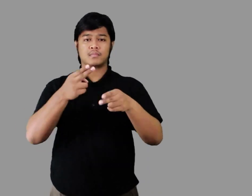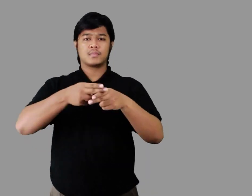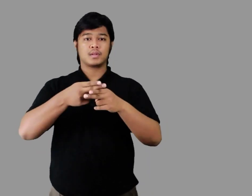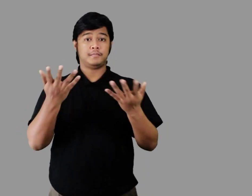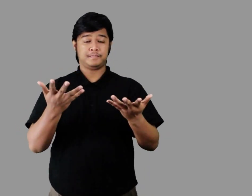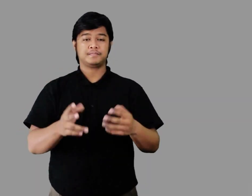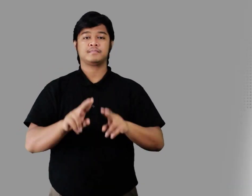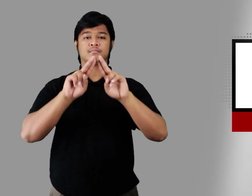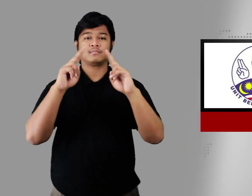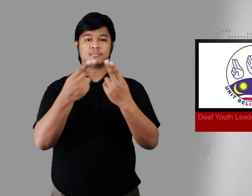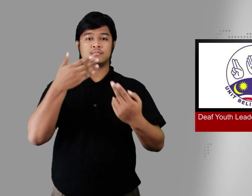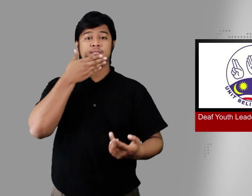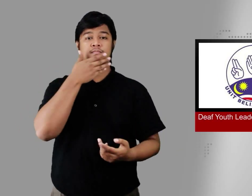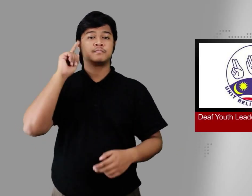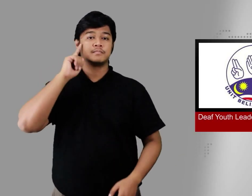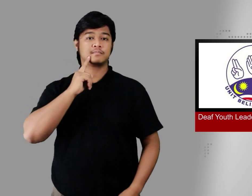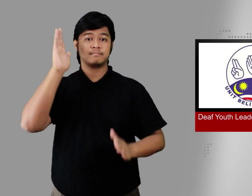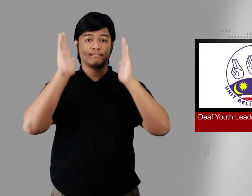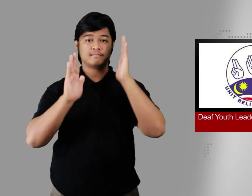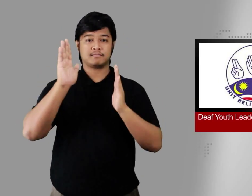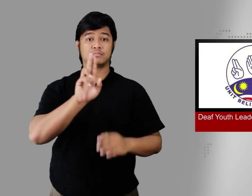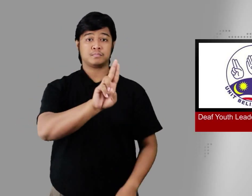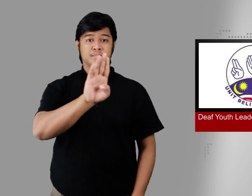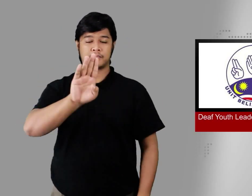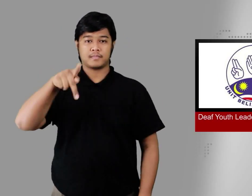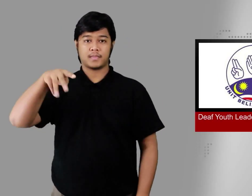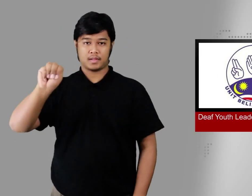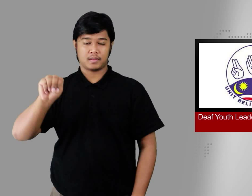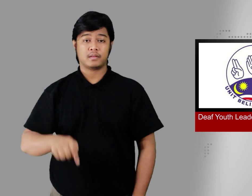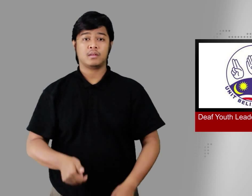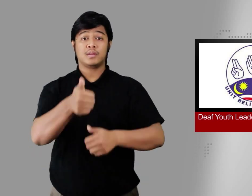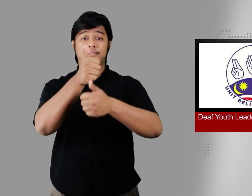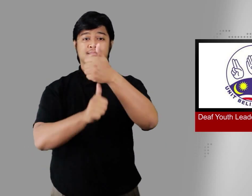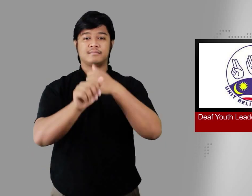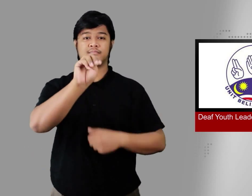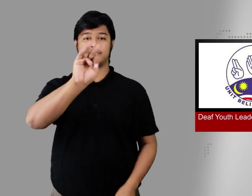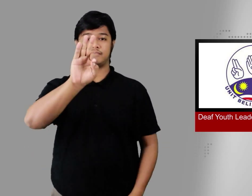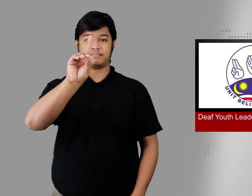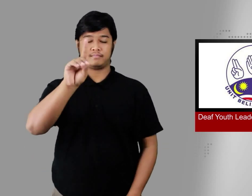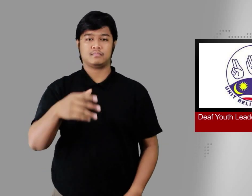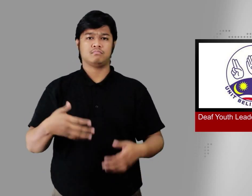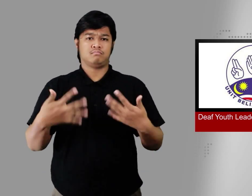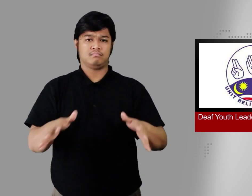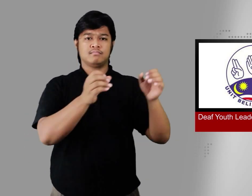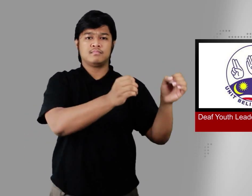Unit Belia Pekak Malaysia (UBPM). UBPM adalah unit di bawah Persekutuan Orang Pekak Malaysia (MFD) ..